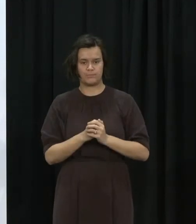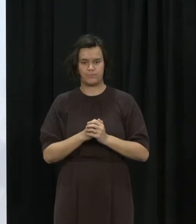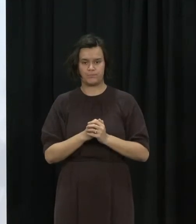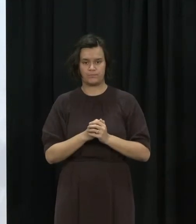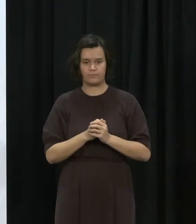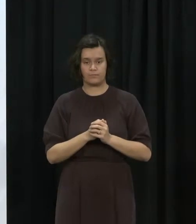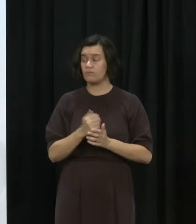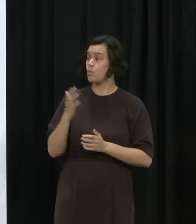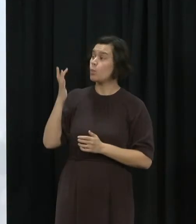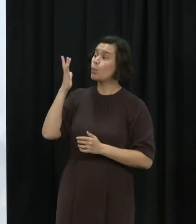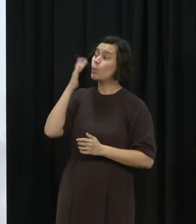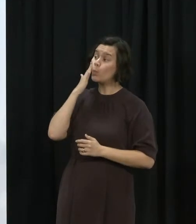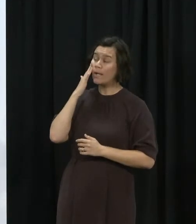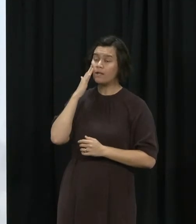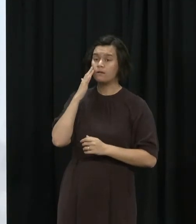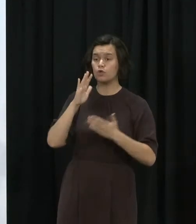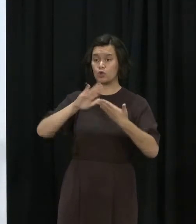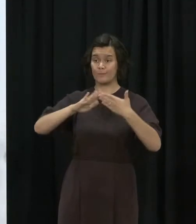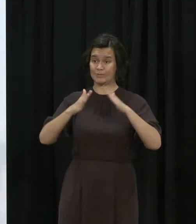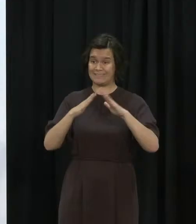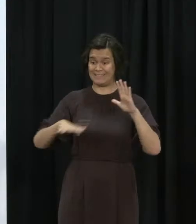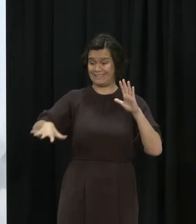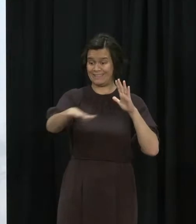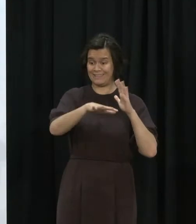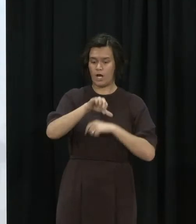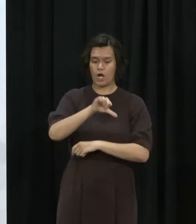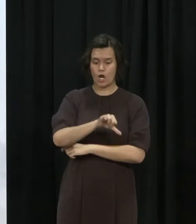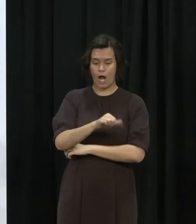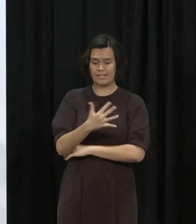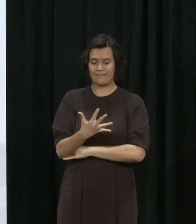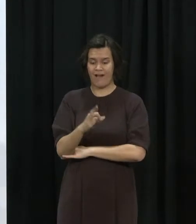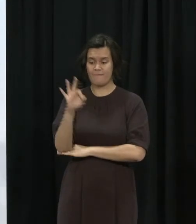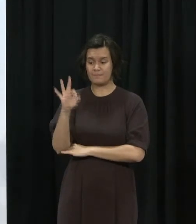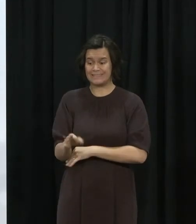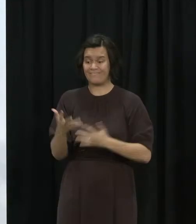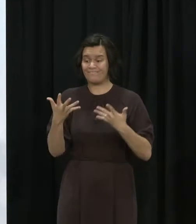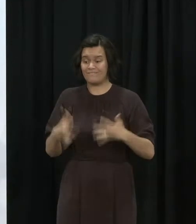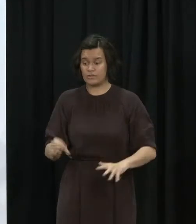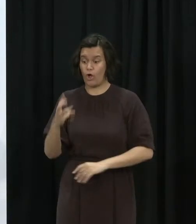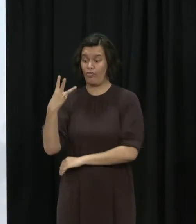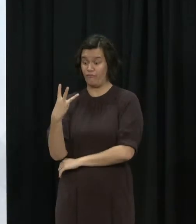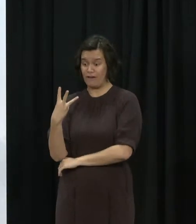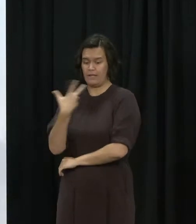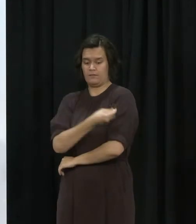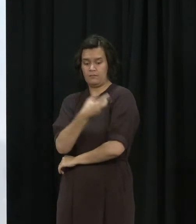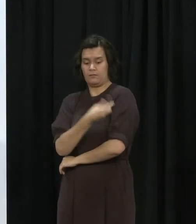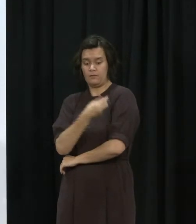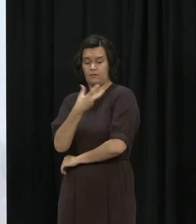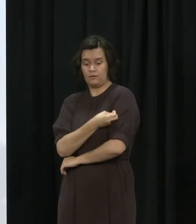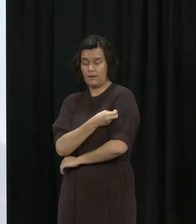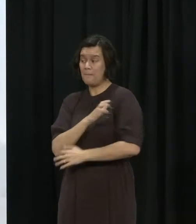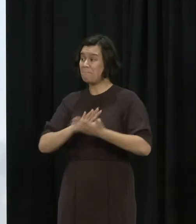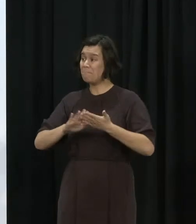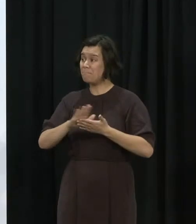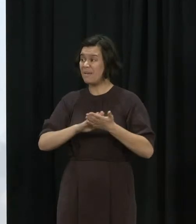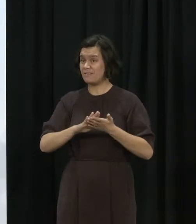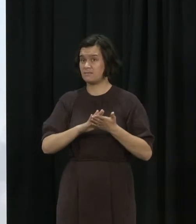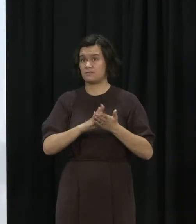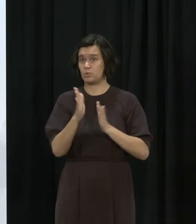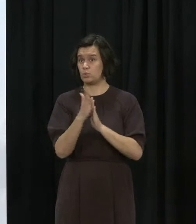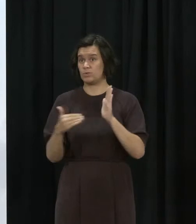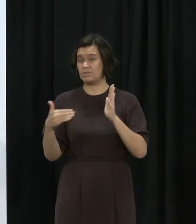mai i nga tamariki 5 ki te 11